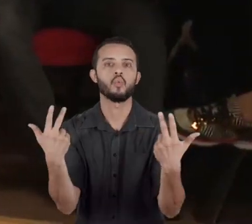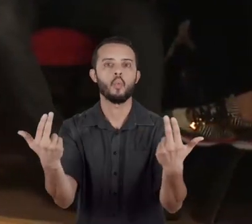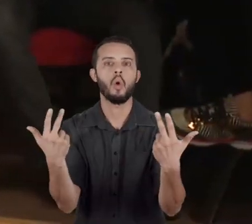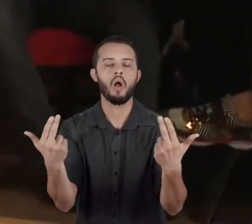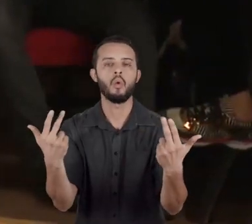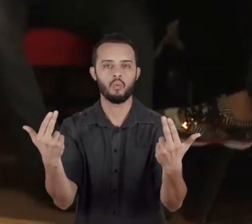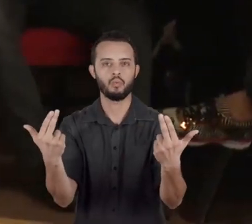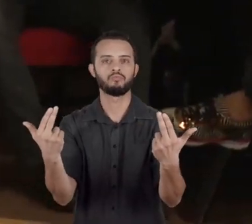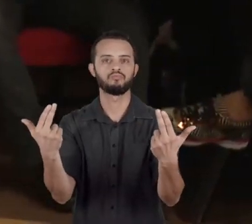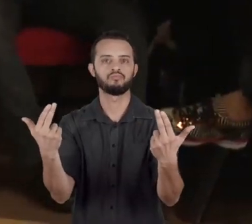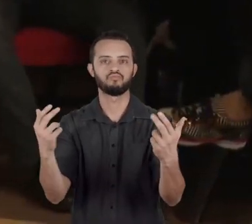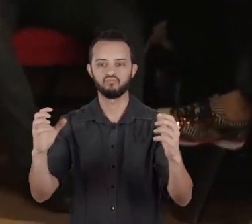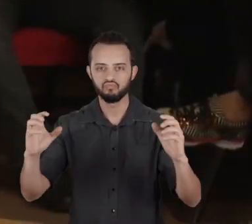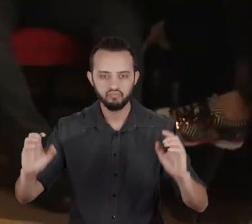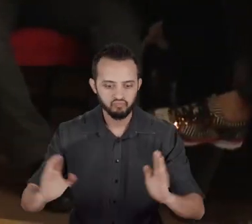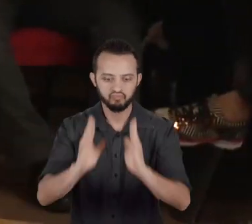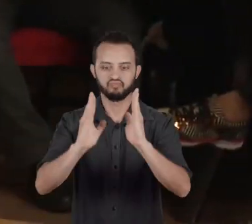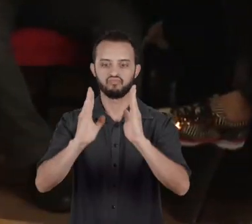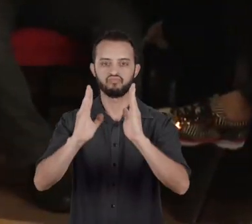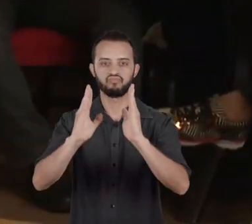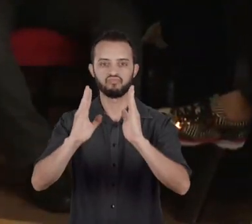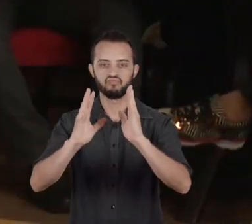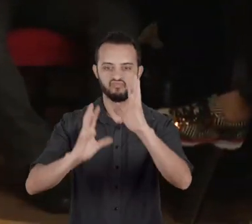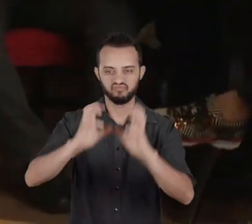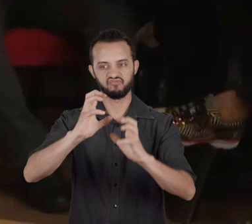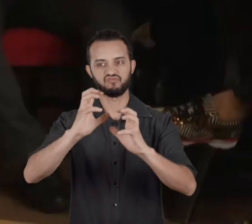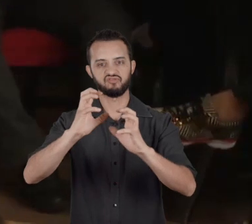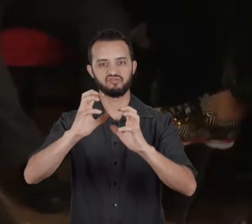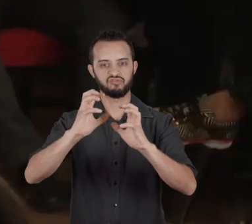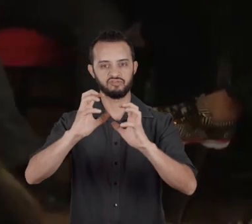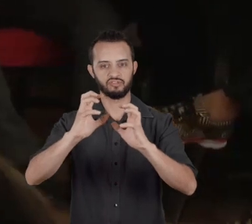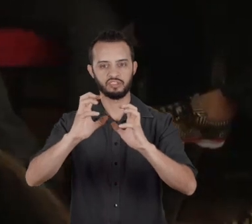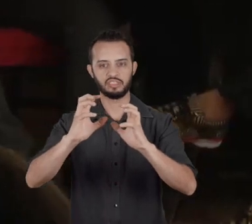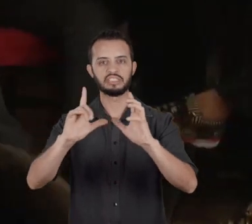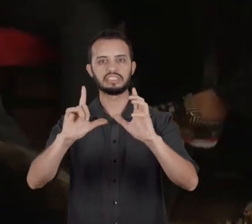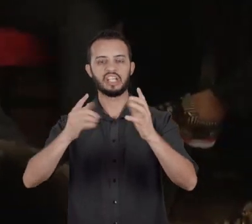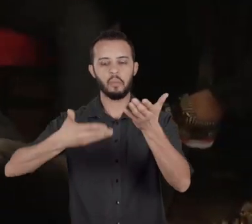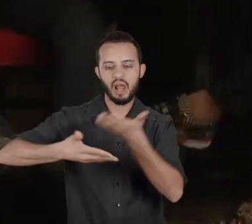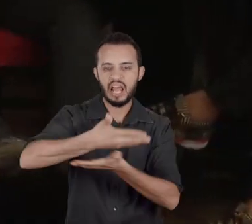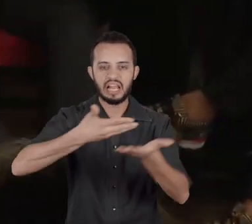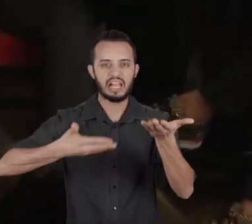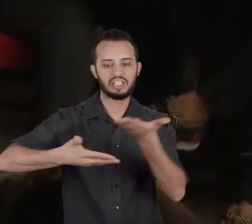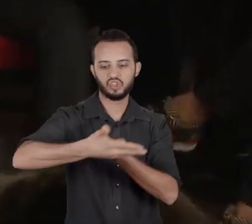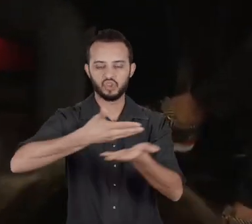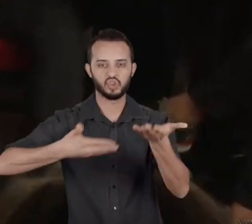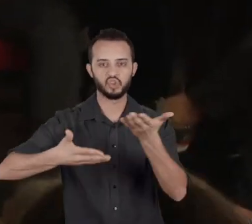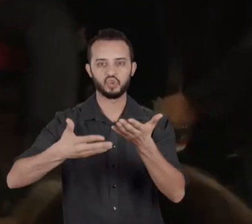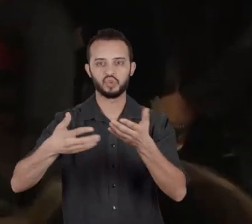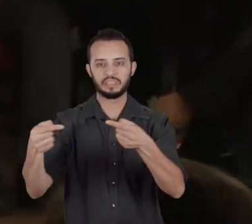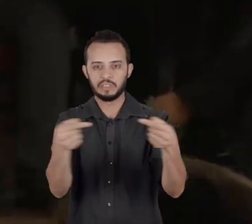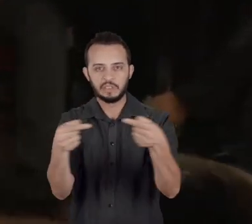Então eles tendem necessariamente a entrar em relações profundas de concorrência.